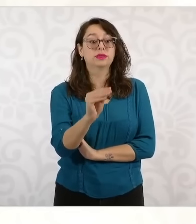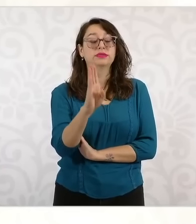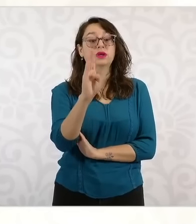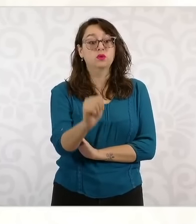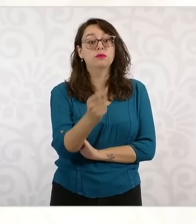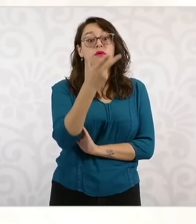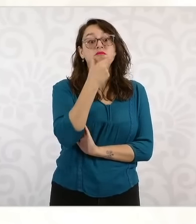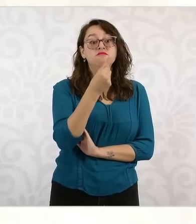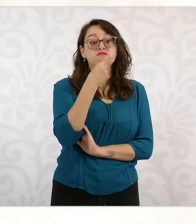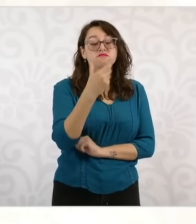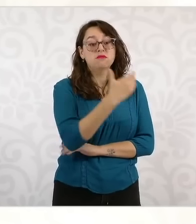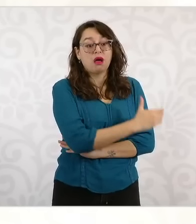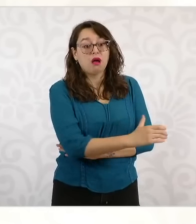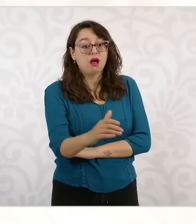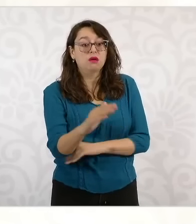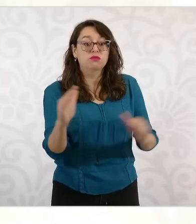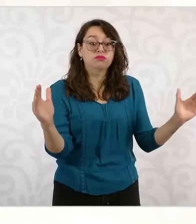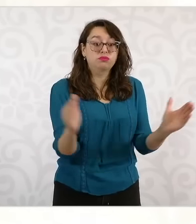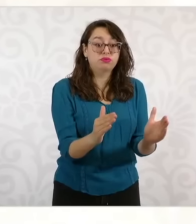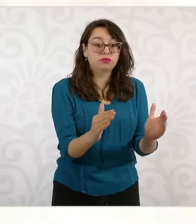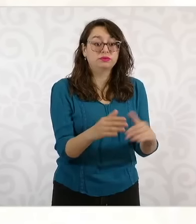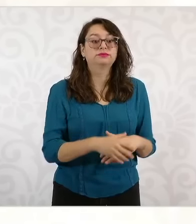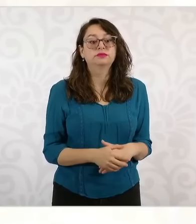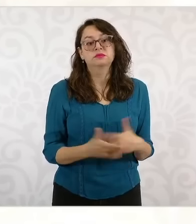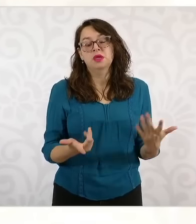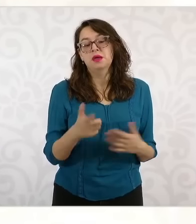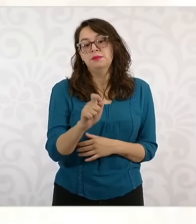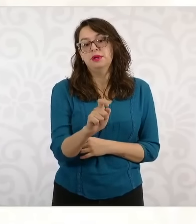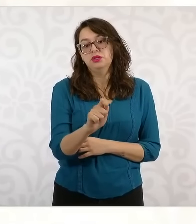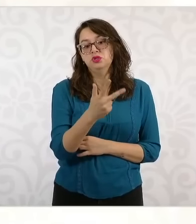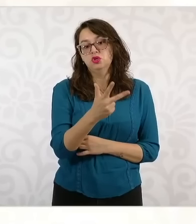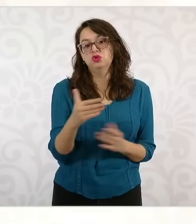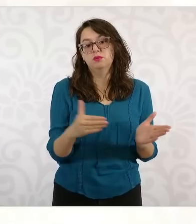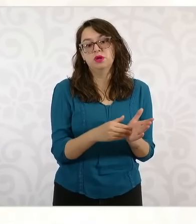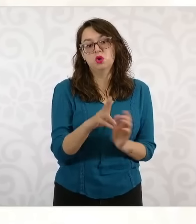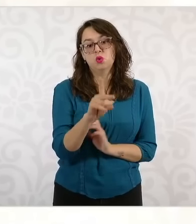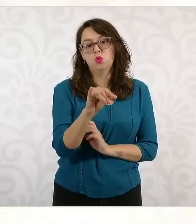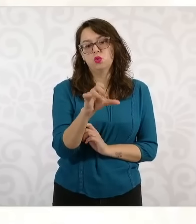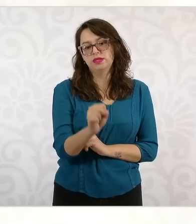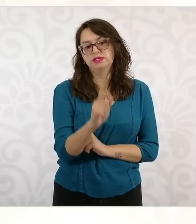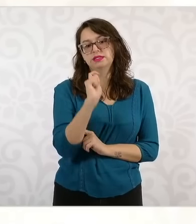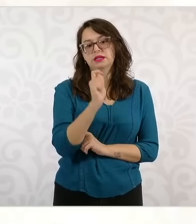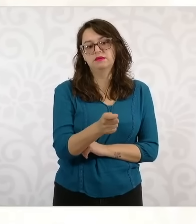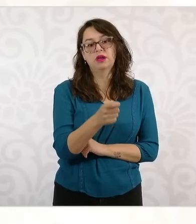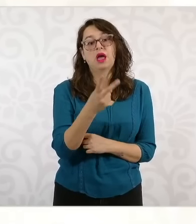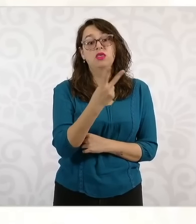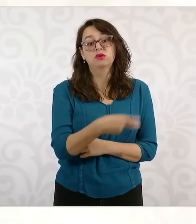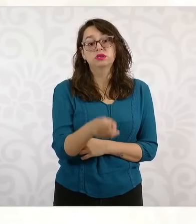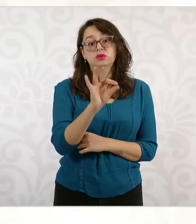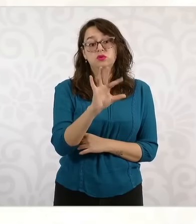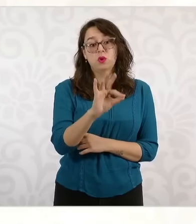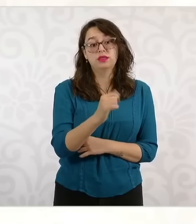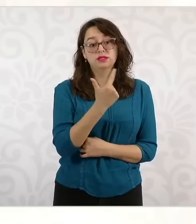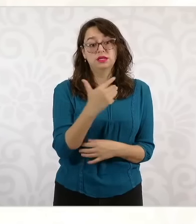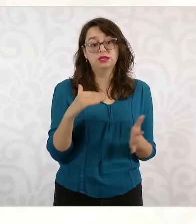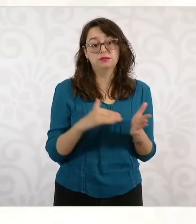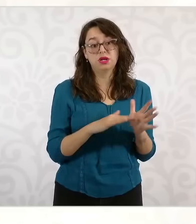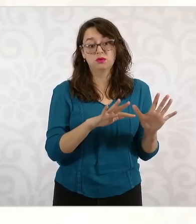pequeños productores con un crédito menor a 28000 UDIS, que es de 247,966